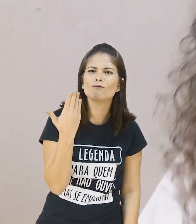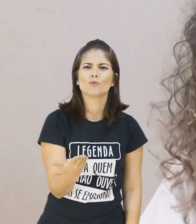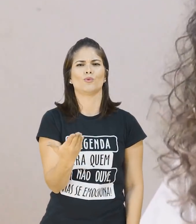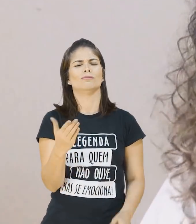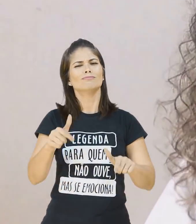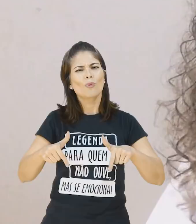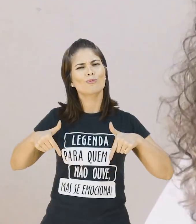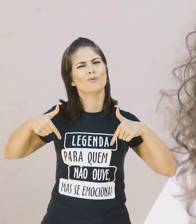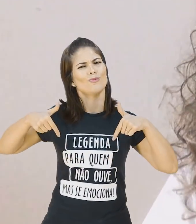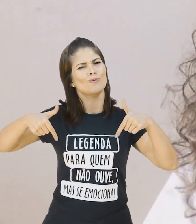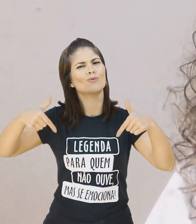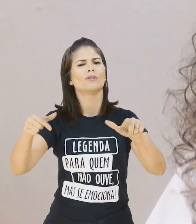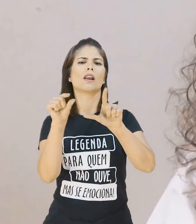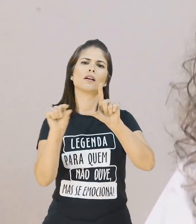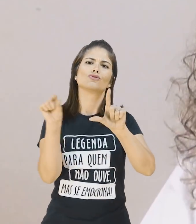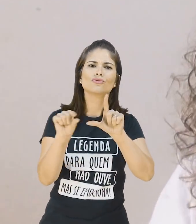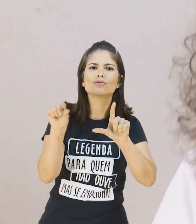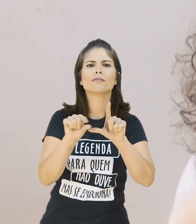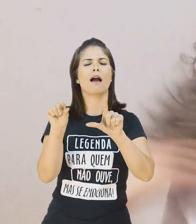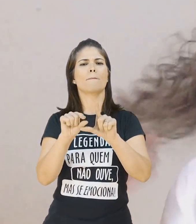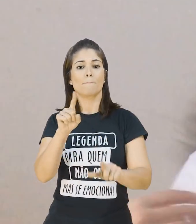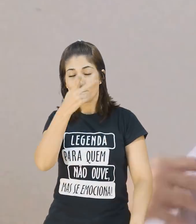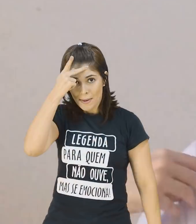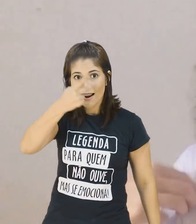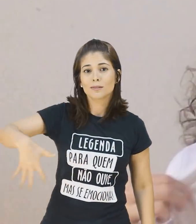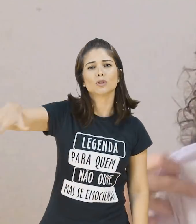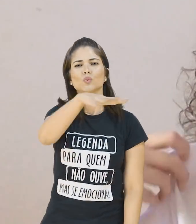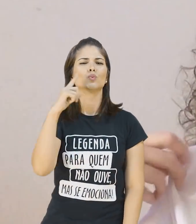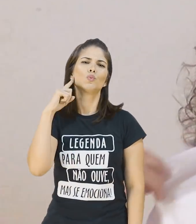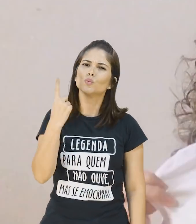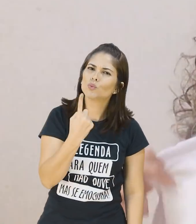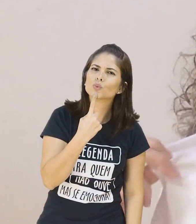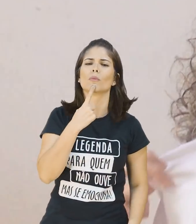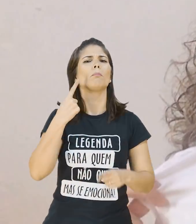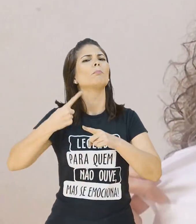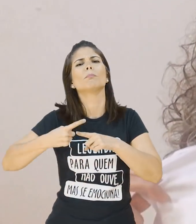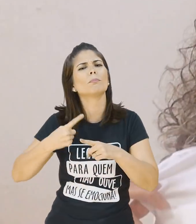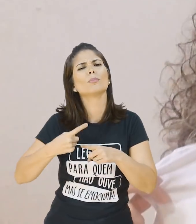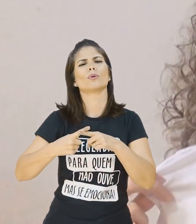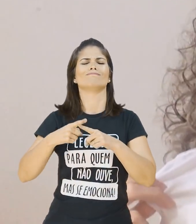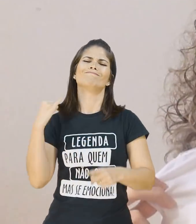Eu estou aqui em prol da luta de legenda para surdos!